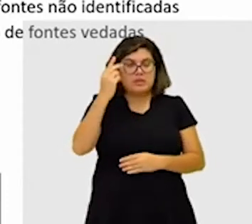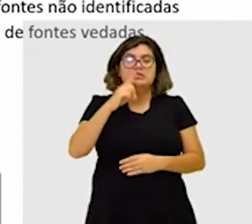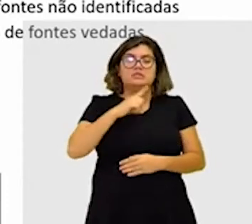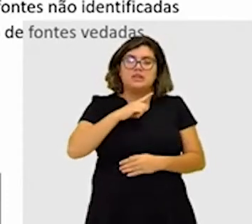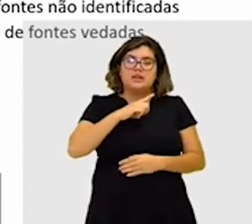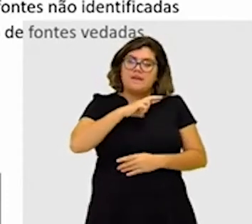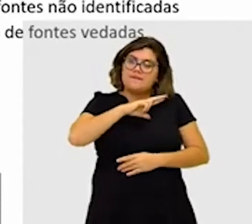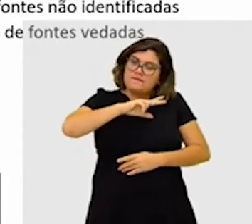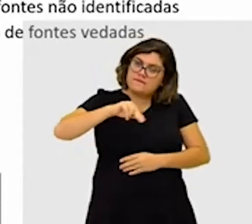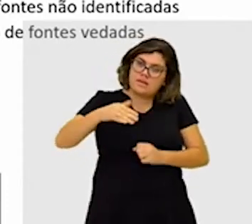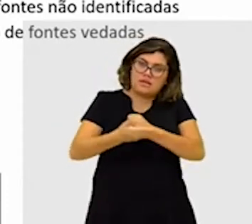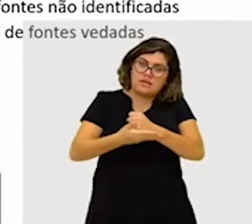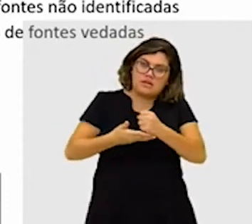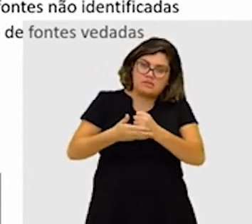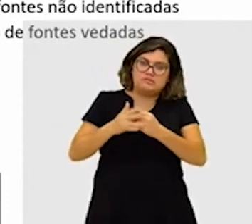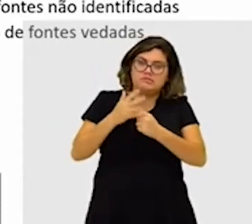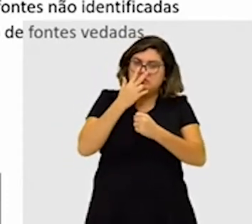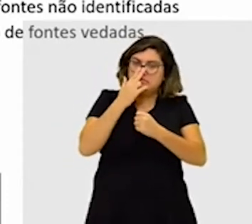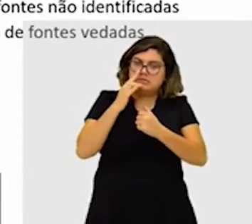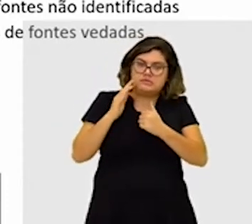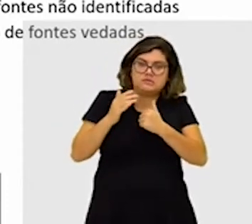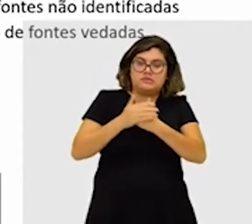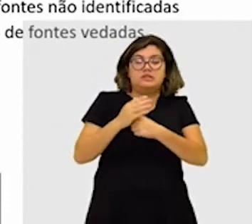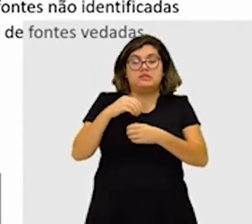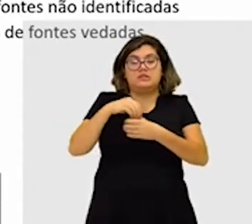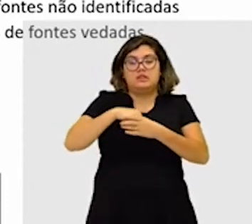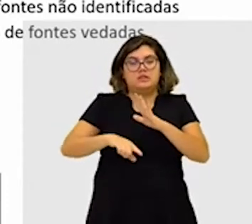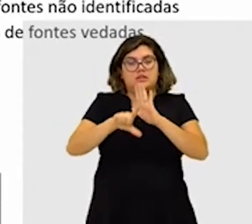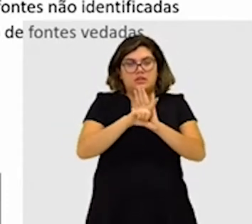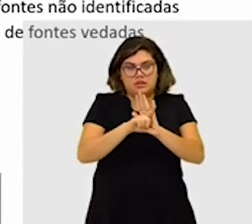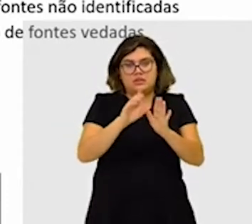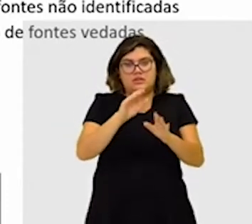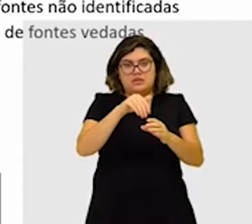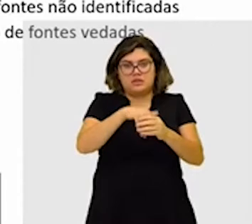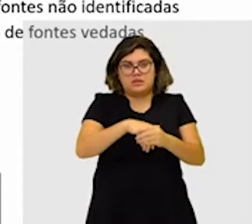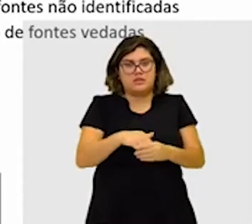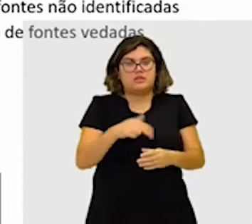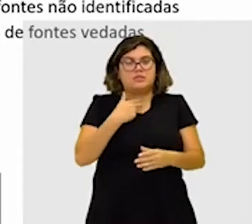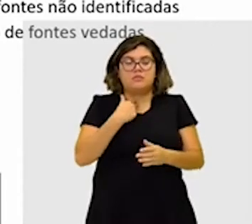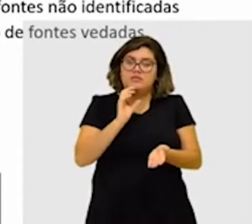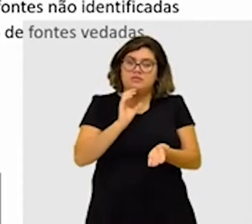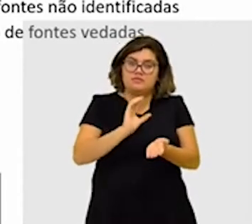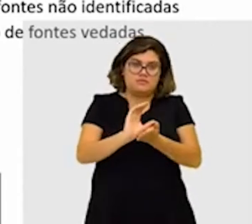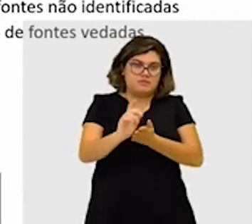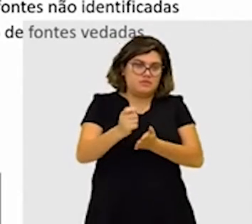vedadas estabelecidos na legislação eleitoral que não pode financiar nem partidos políticos nem